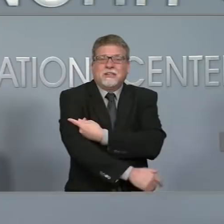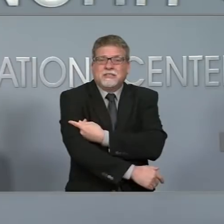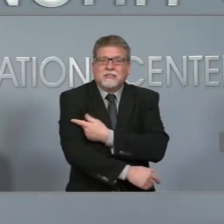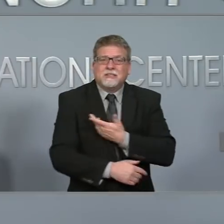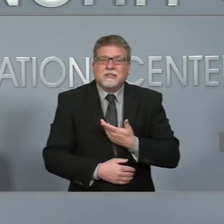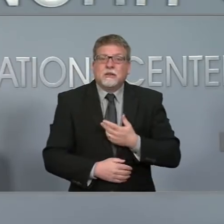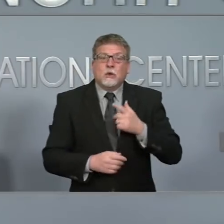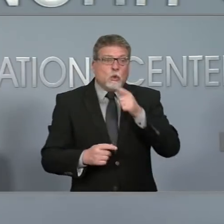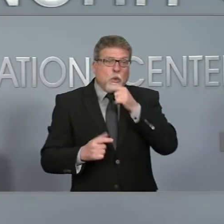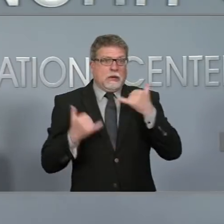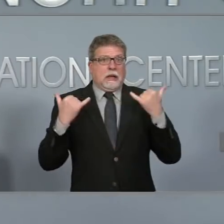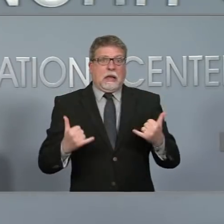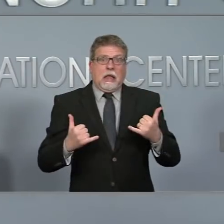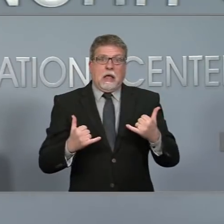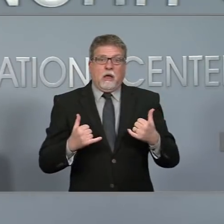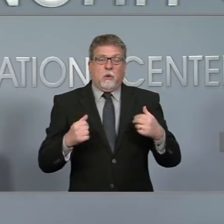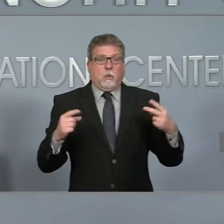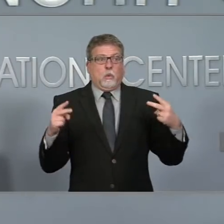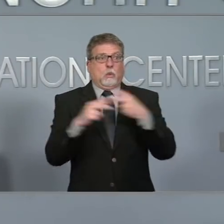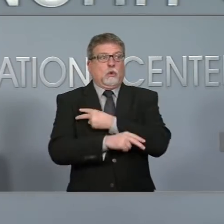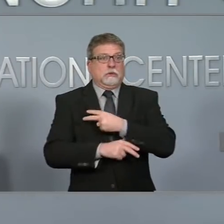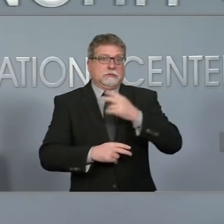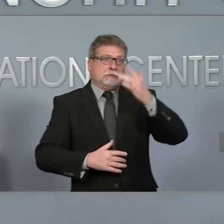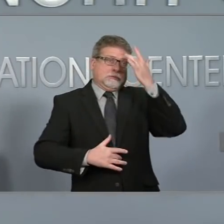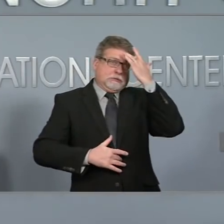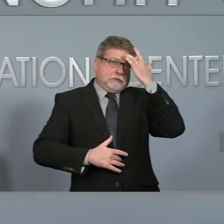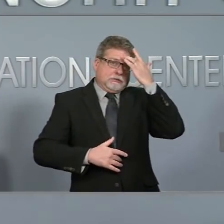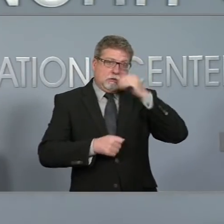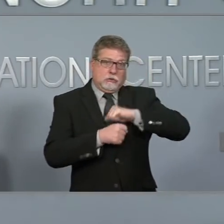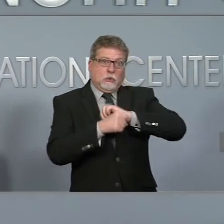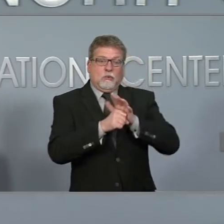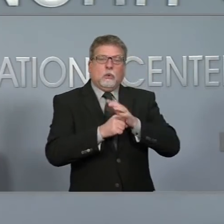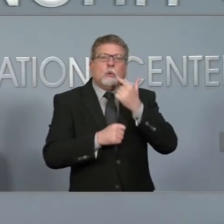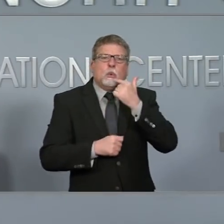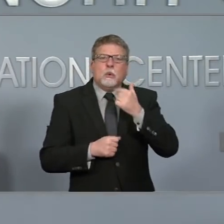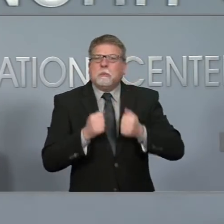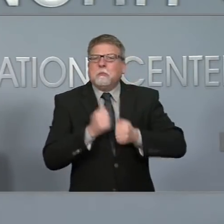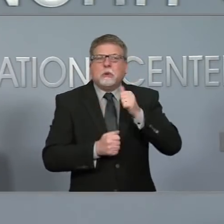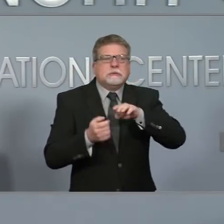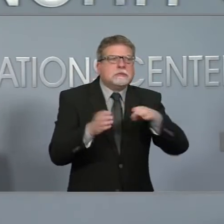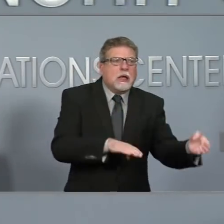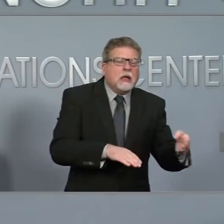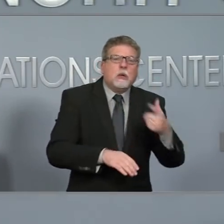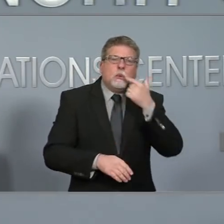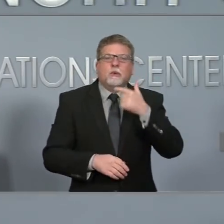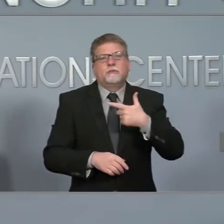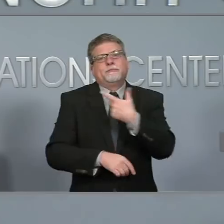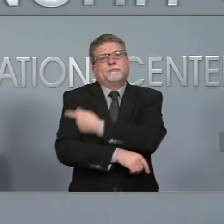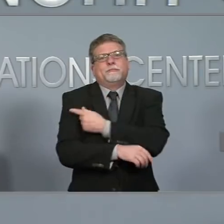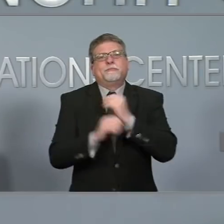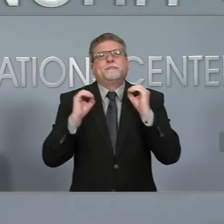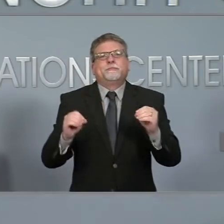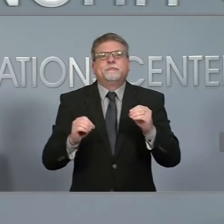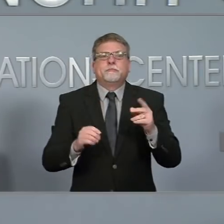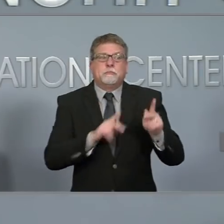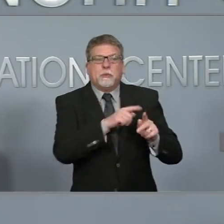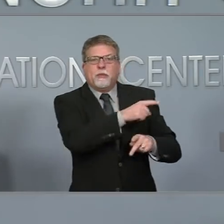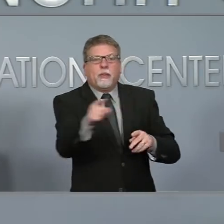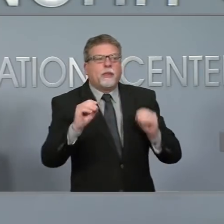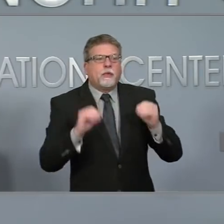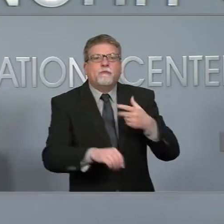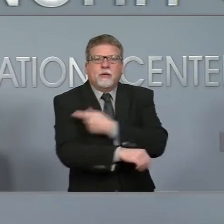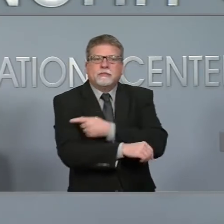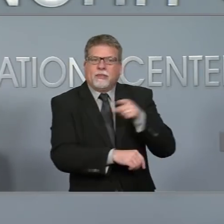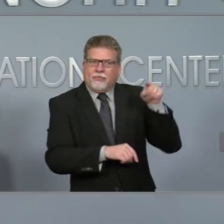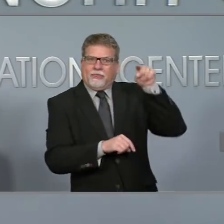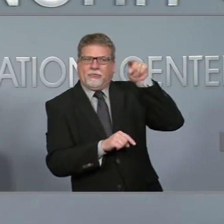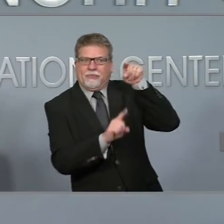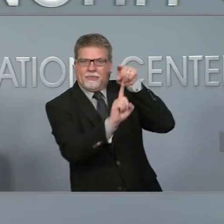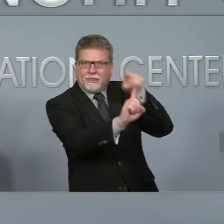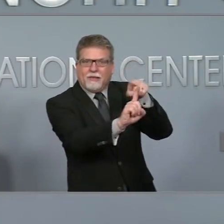graves hospitalizaciones y